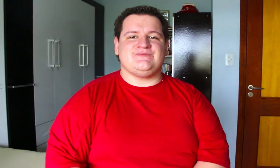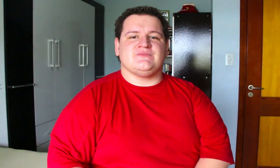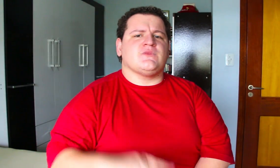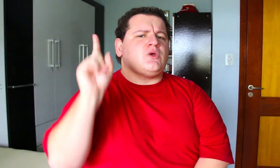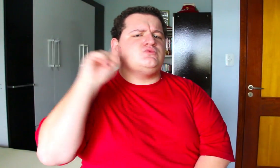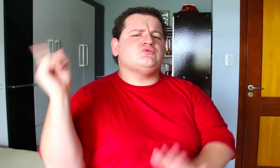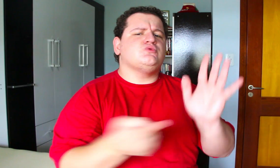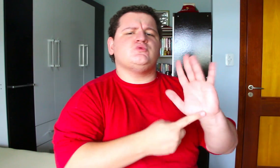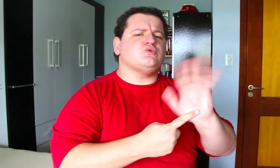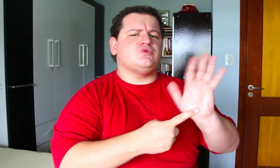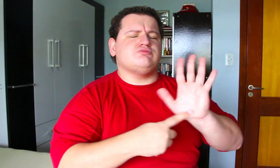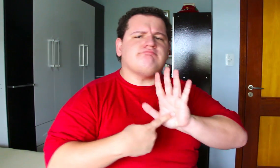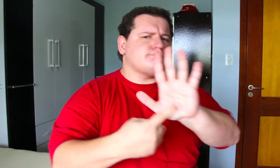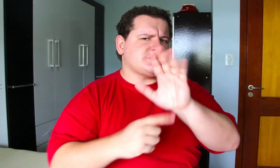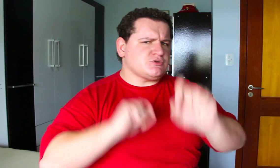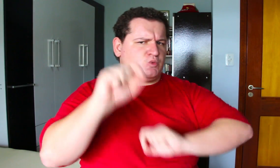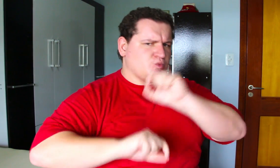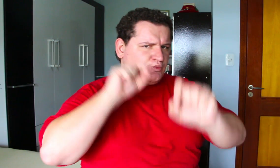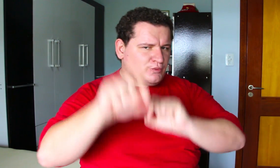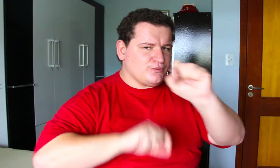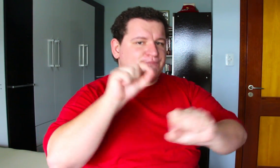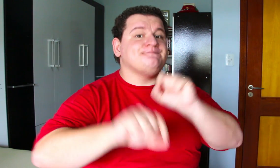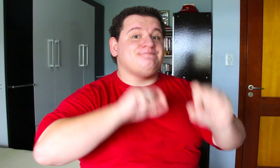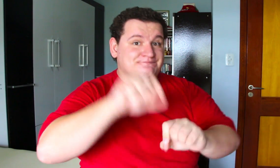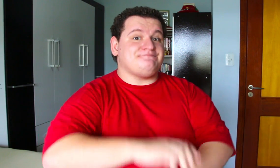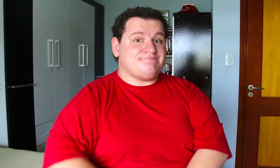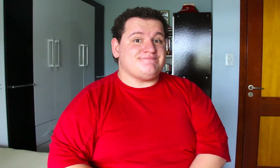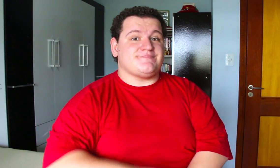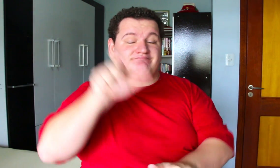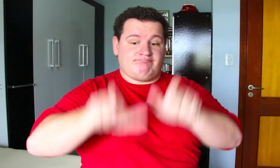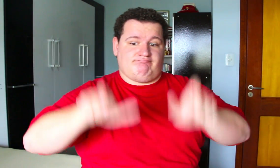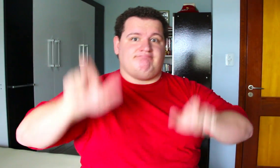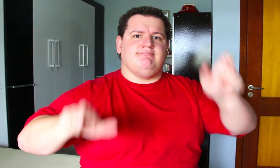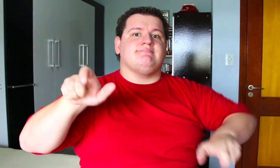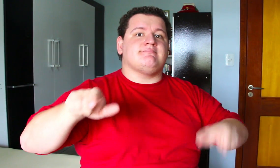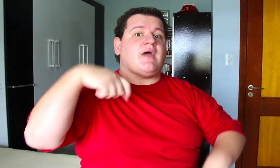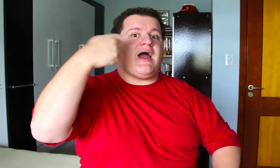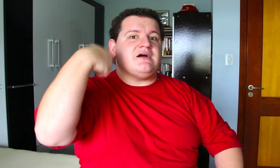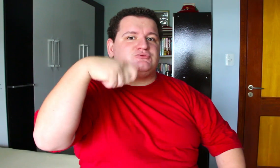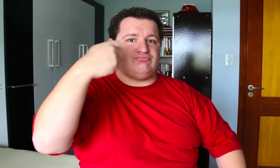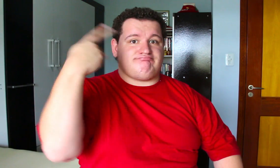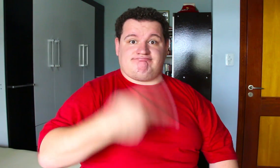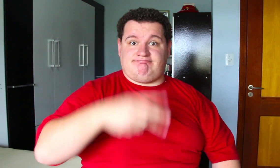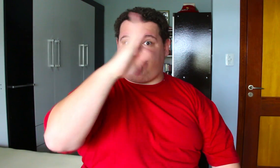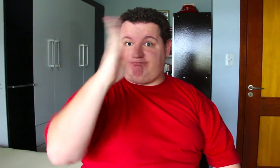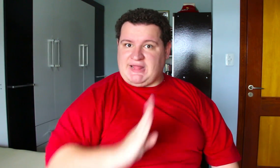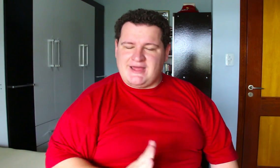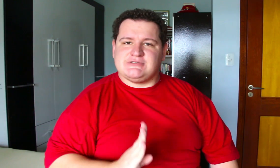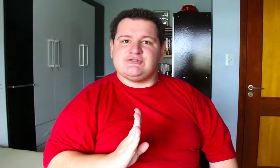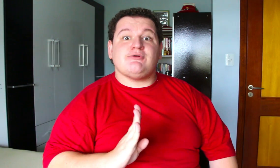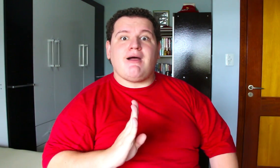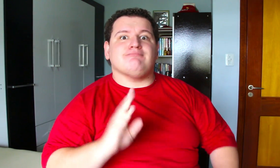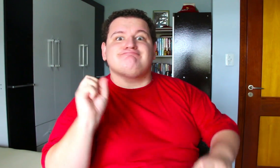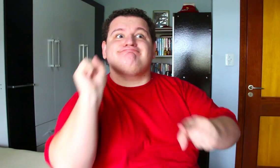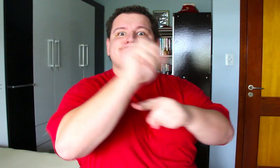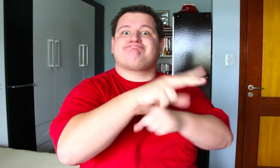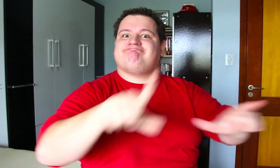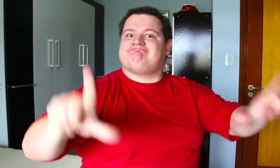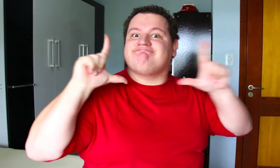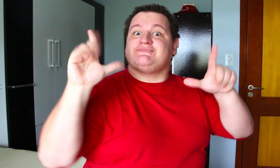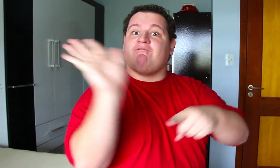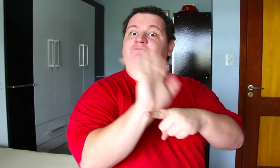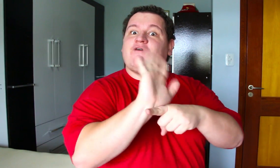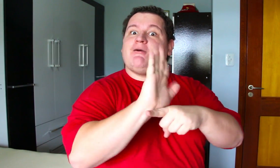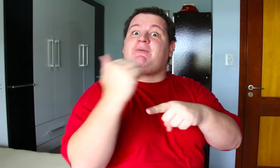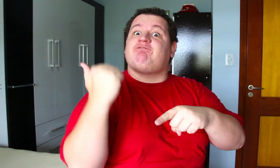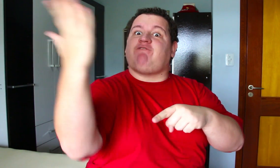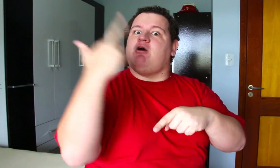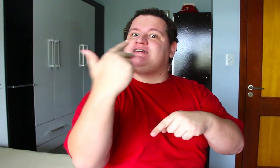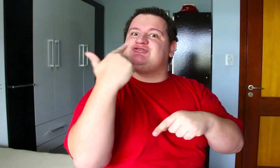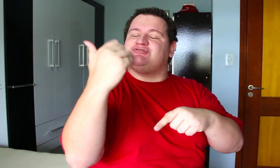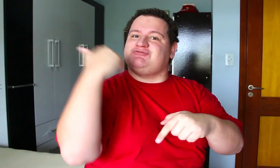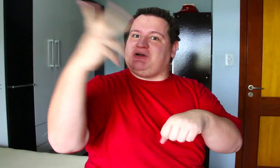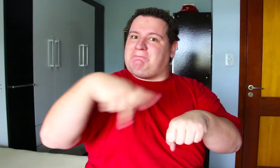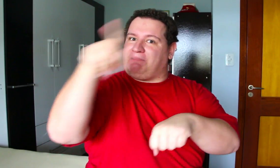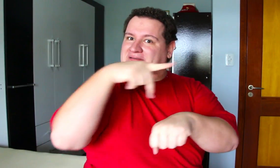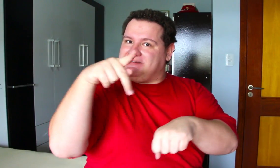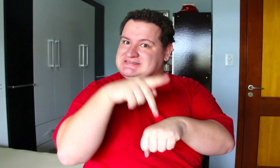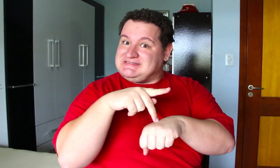Surdo Cult apresenta sobre 10 atores brasileiros em filmes estrangeiros.